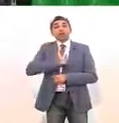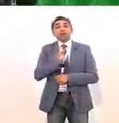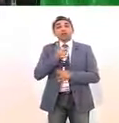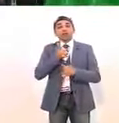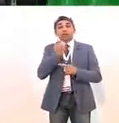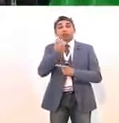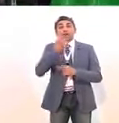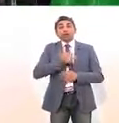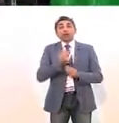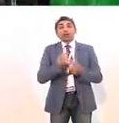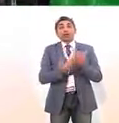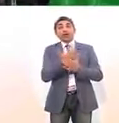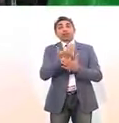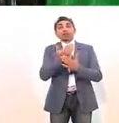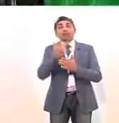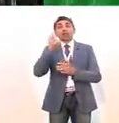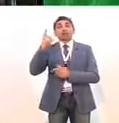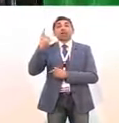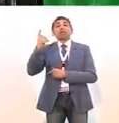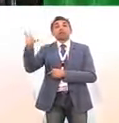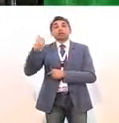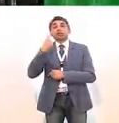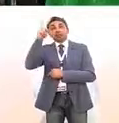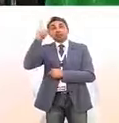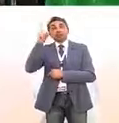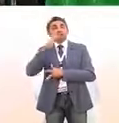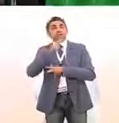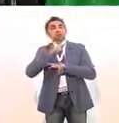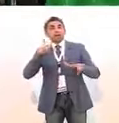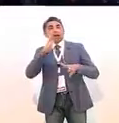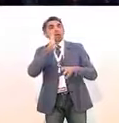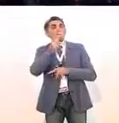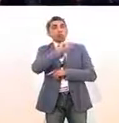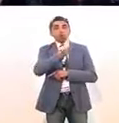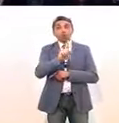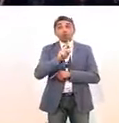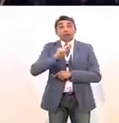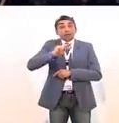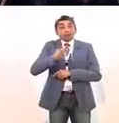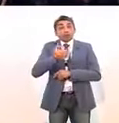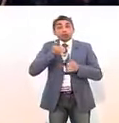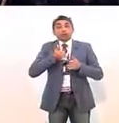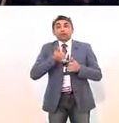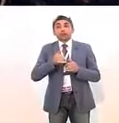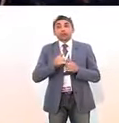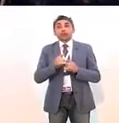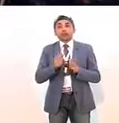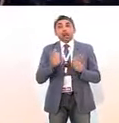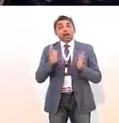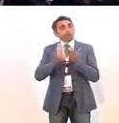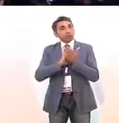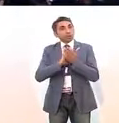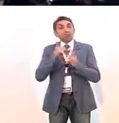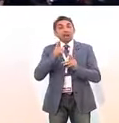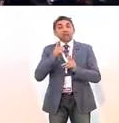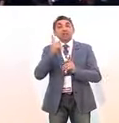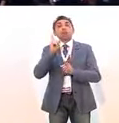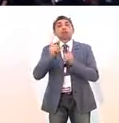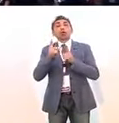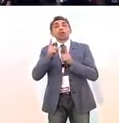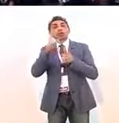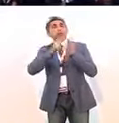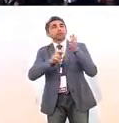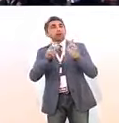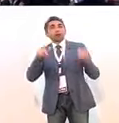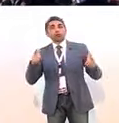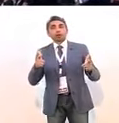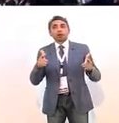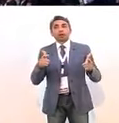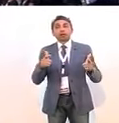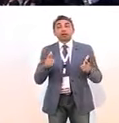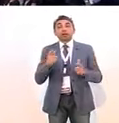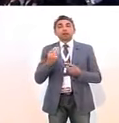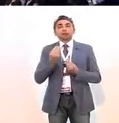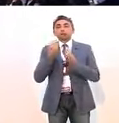annuncio che Dio non è stanco dell’uomo. Se non c’è una politica fiscale che permetta